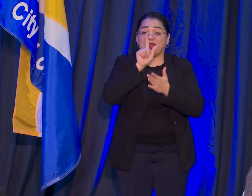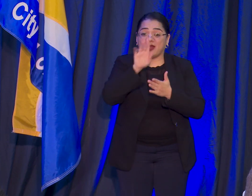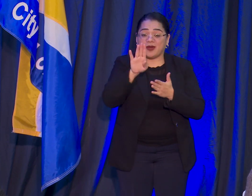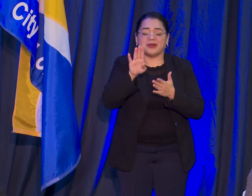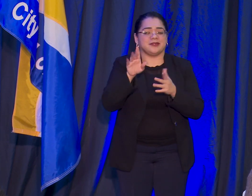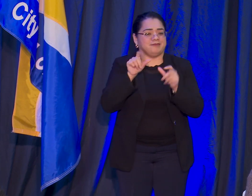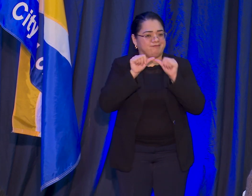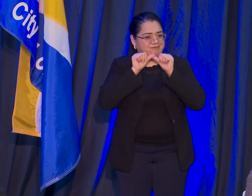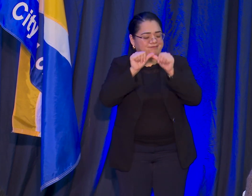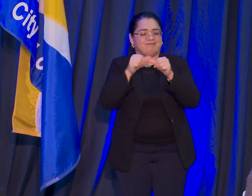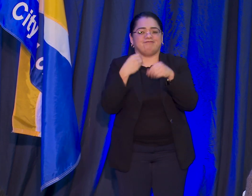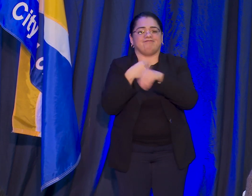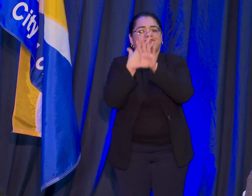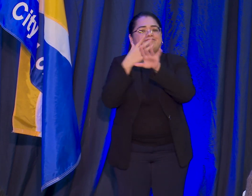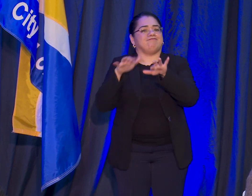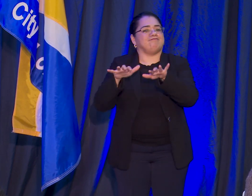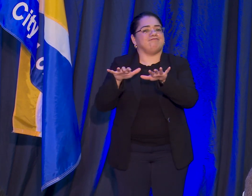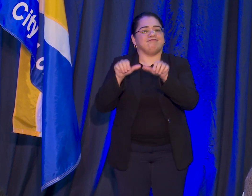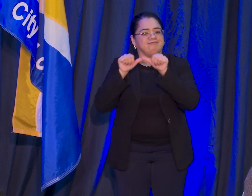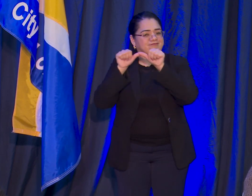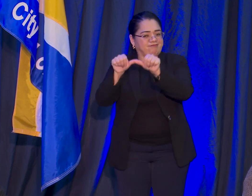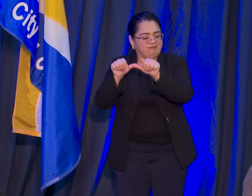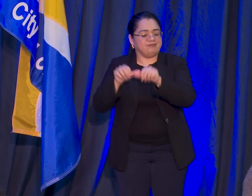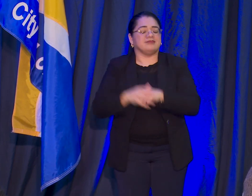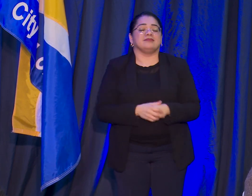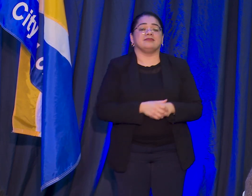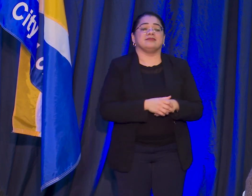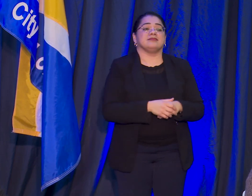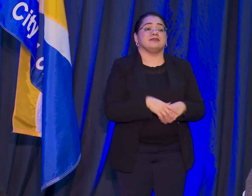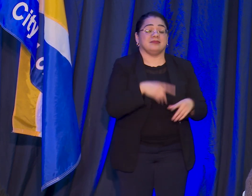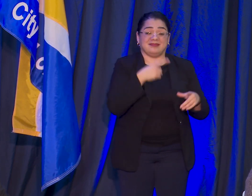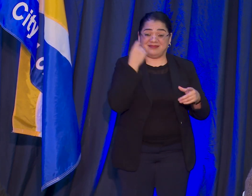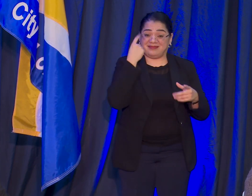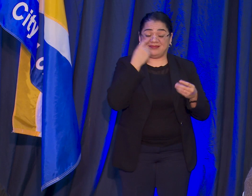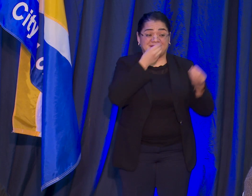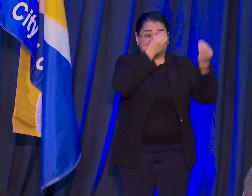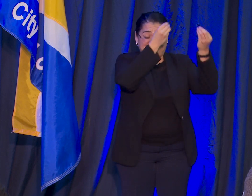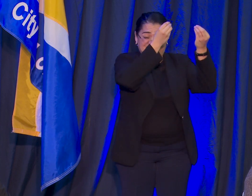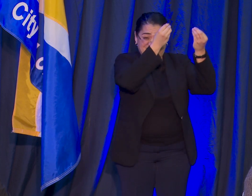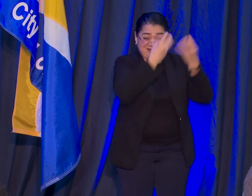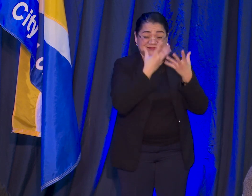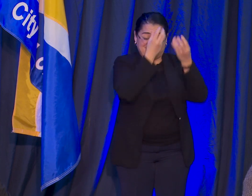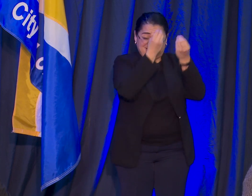non SI ho que cada dia aprendemos mess transfer madad pero realmente toda be